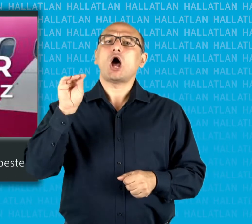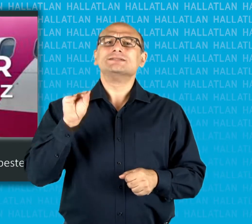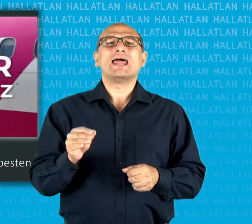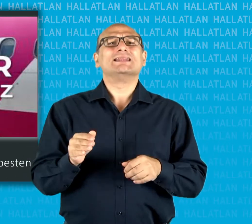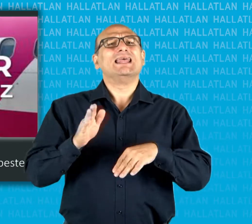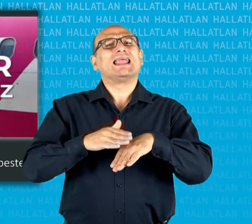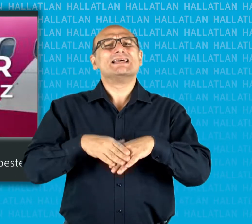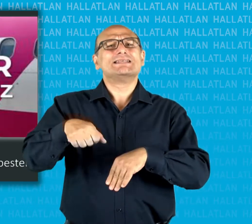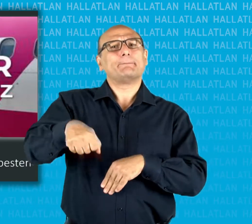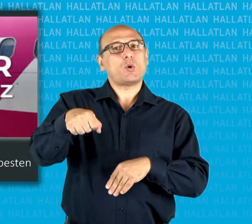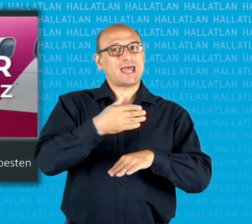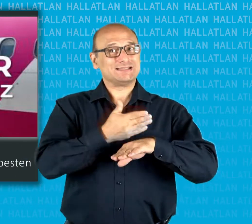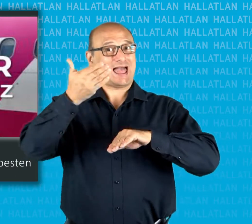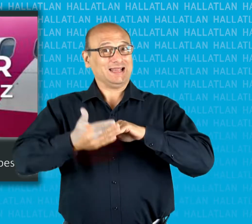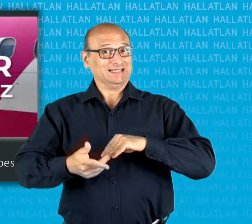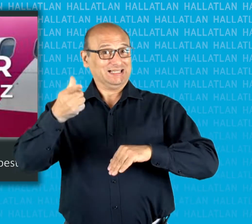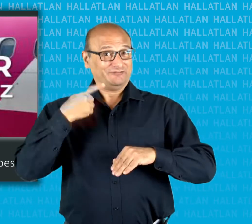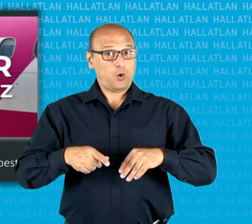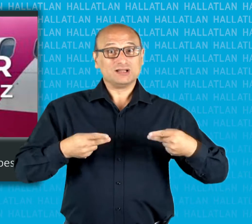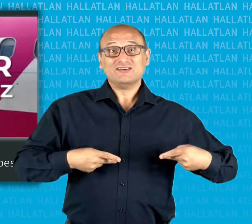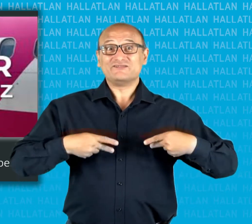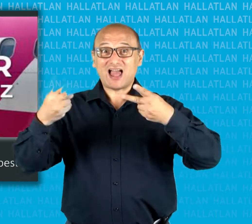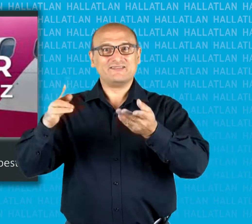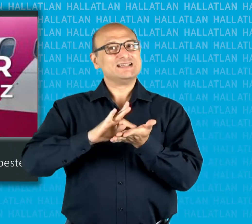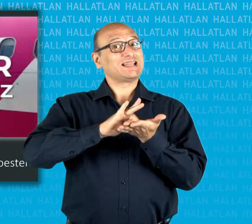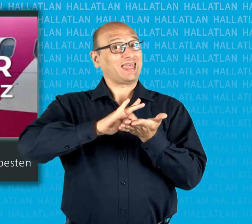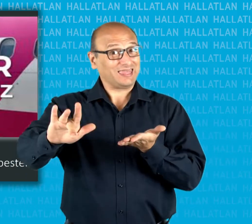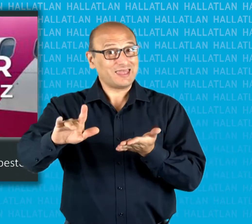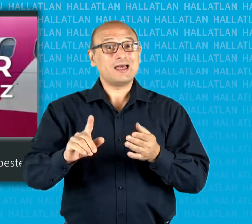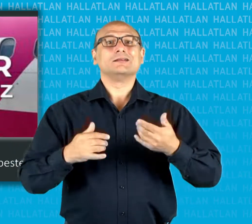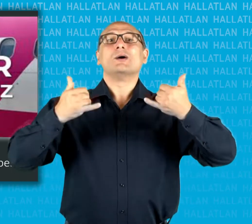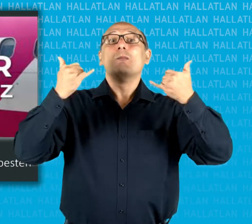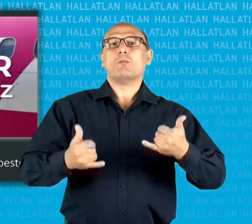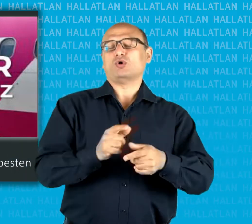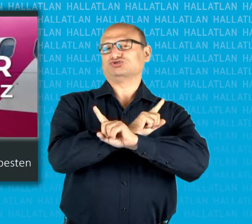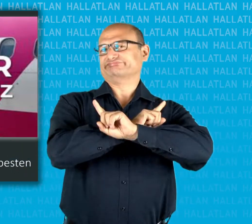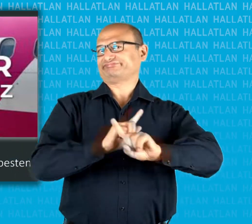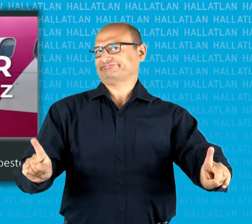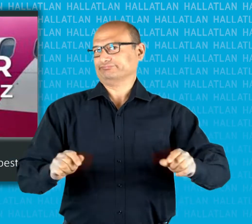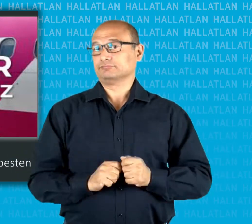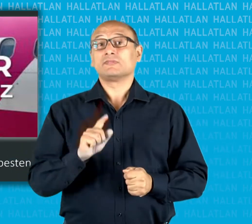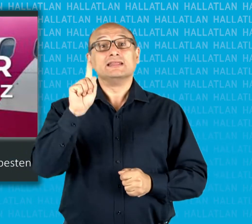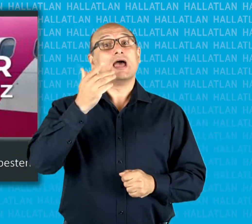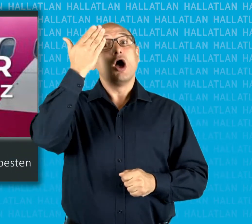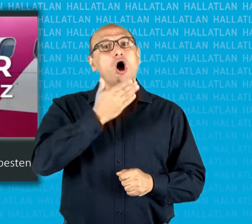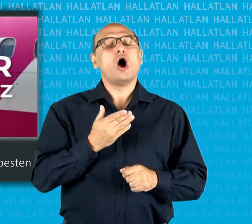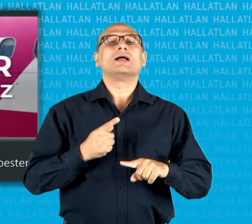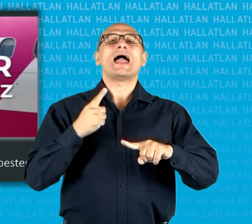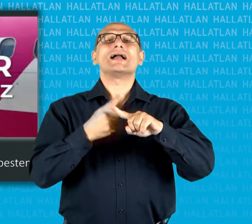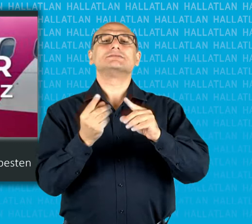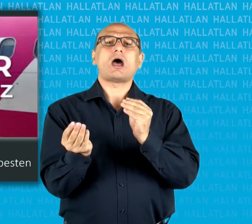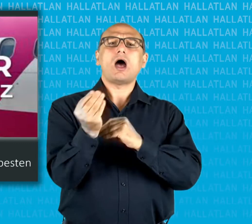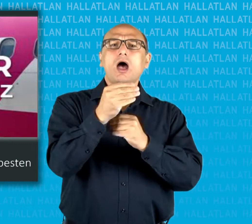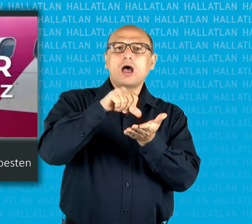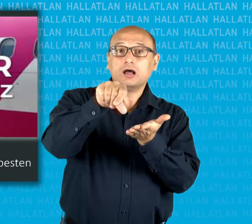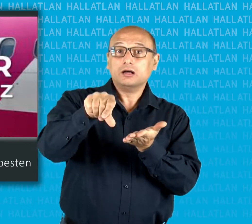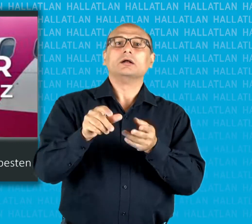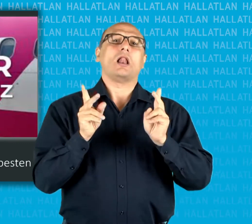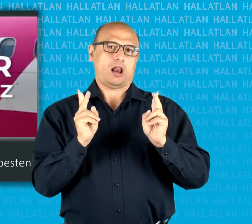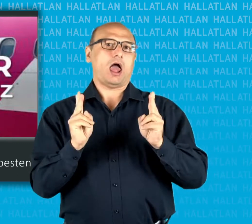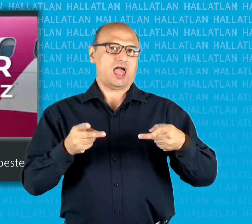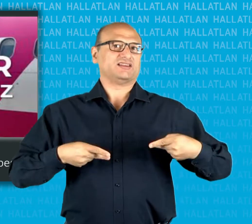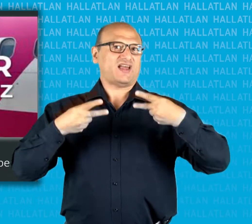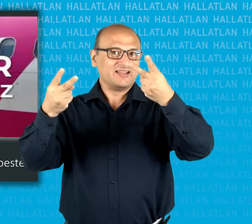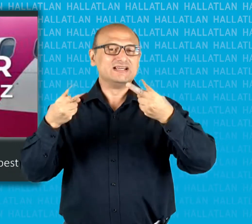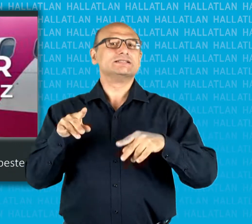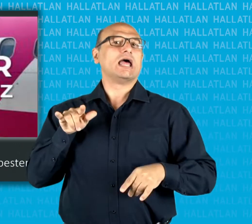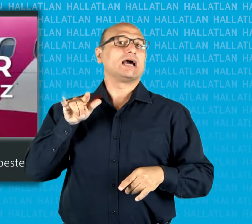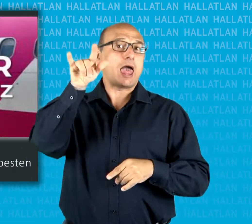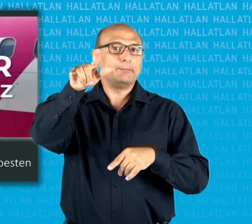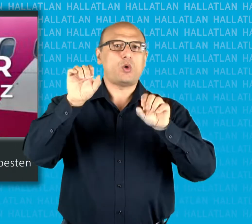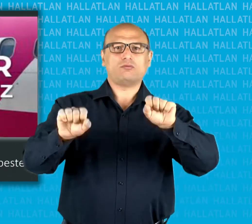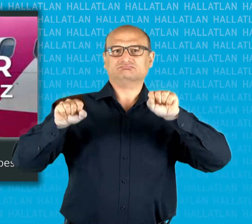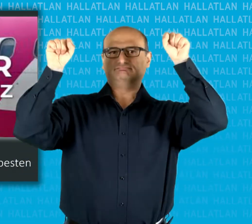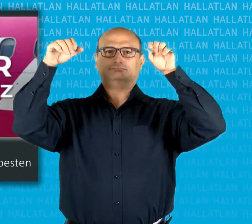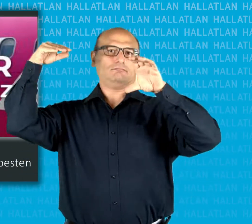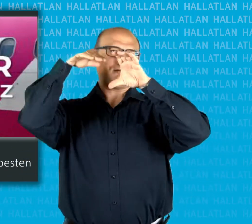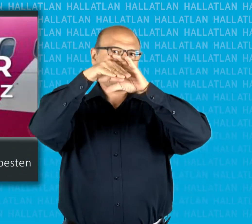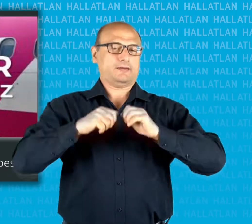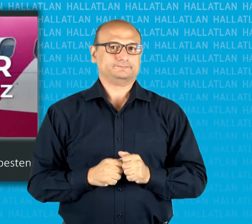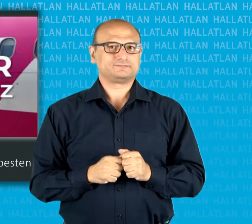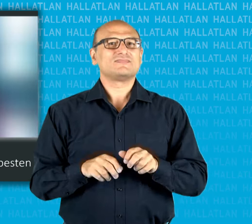a kézipoggyász méretű csomagokat ezután csak extra díj fejében lehet a kabinban szállítani.